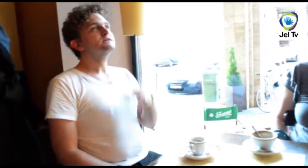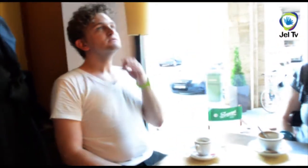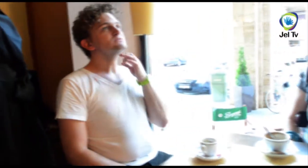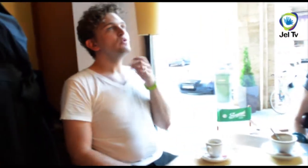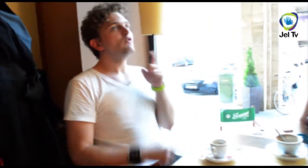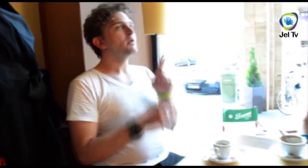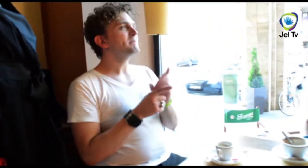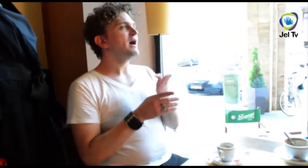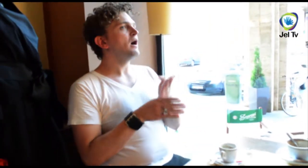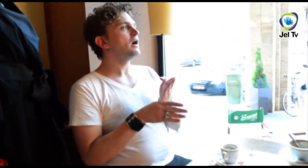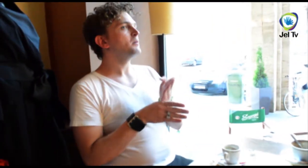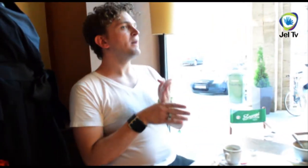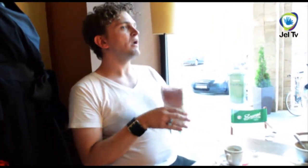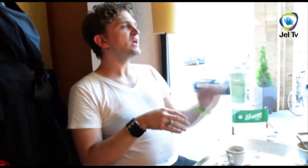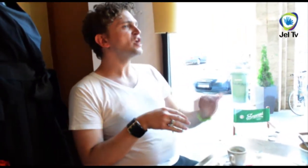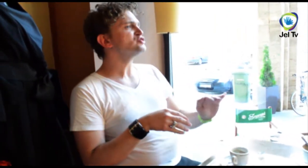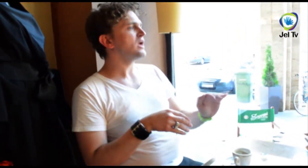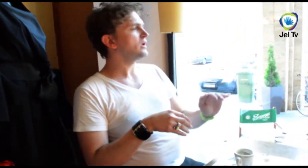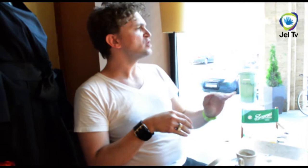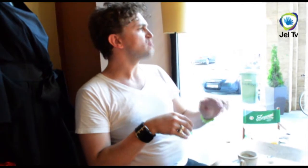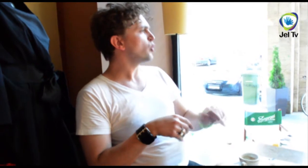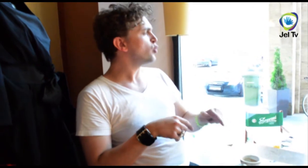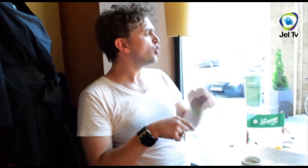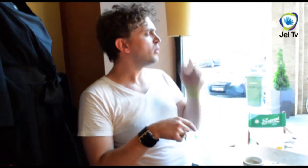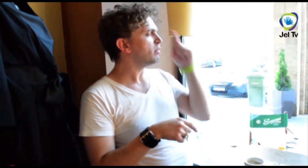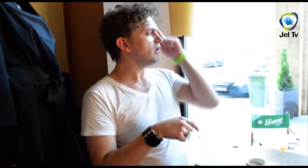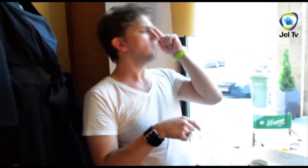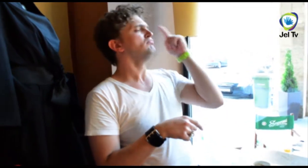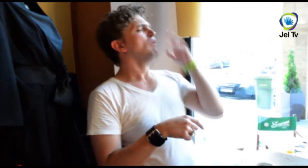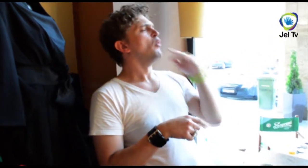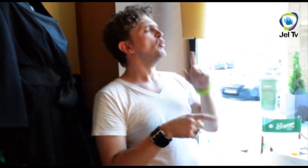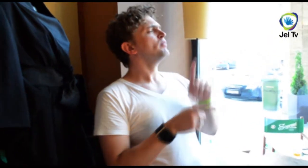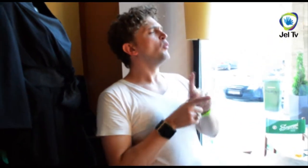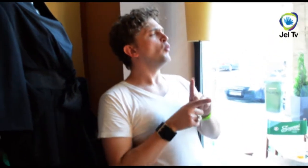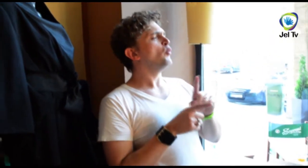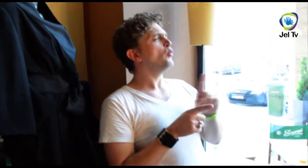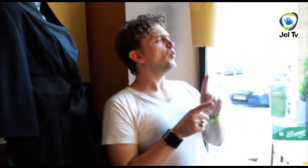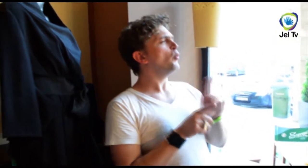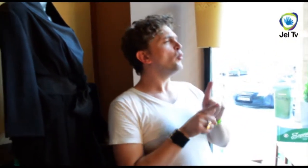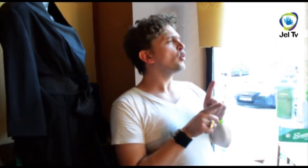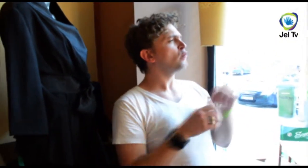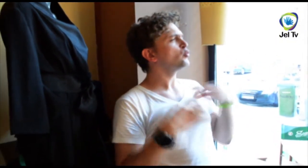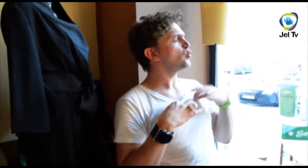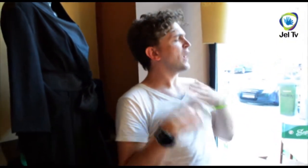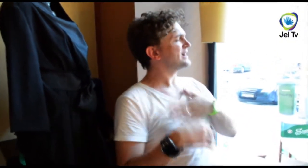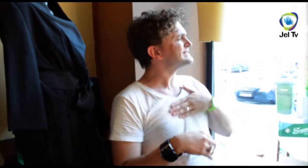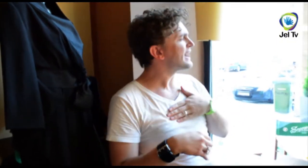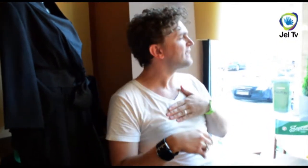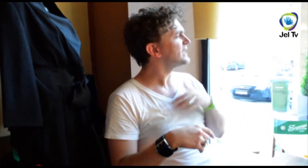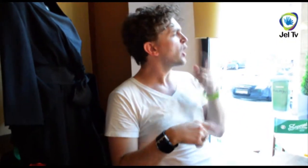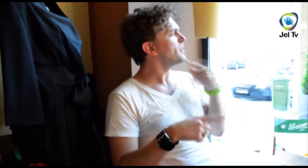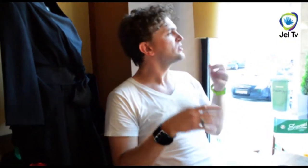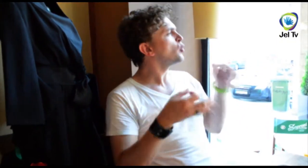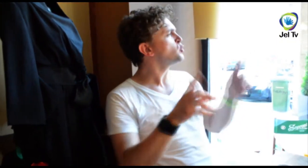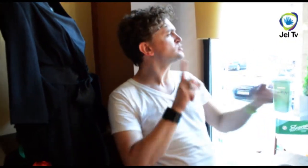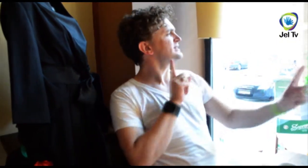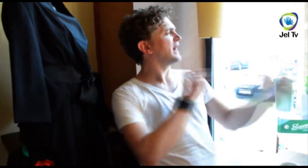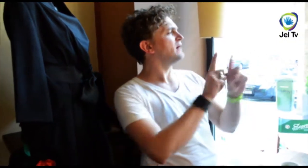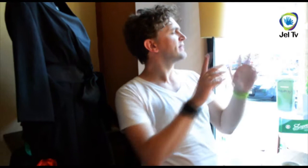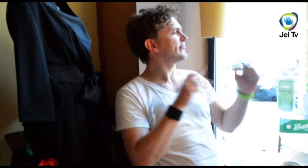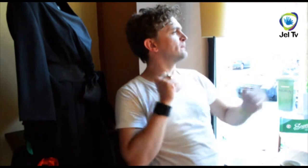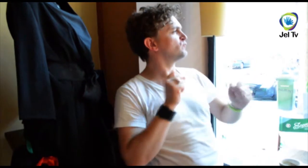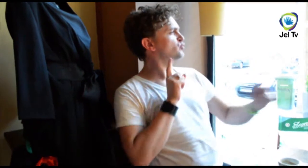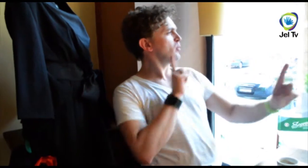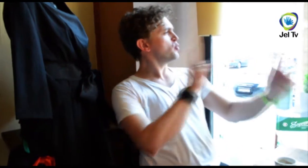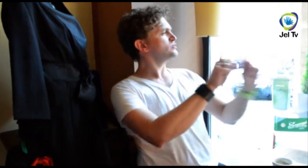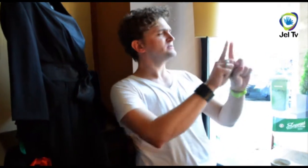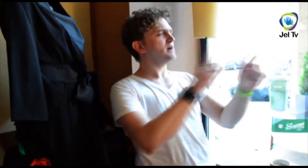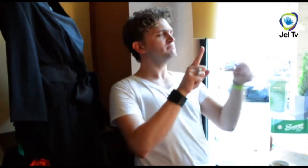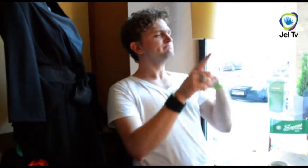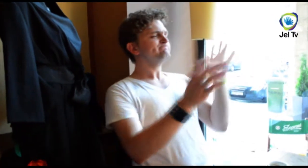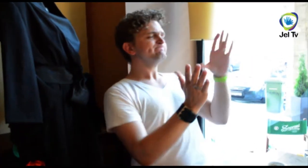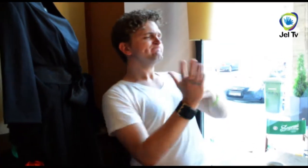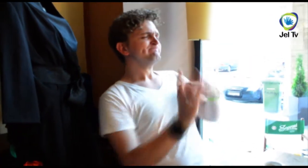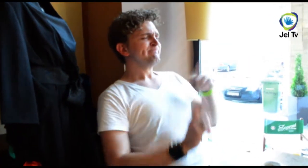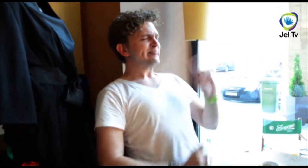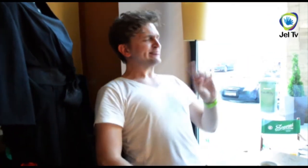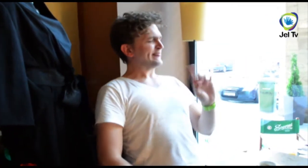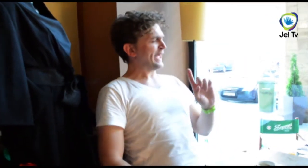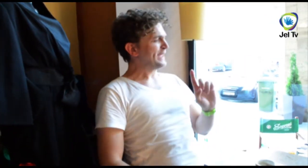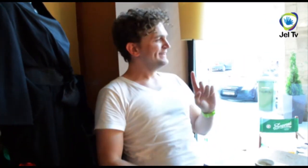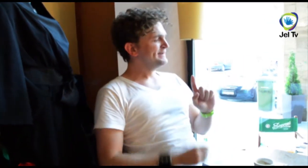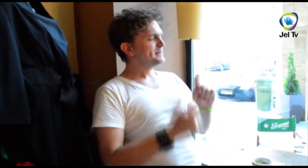Szóval... már kiskoromban az volt a gondolatom, hogy utcán ne öltözzek ízléstelenül.